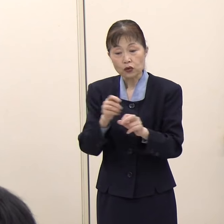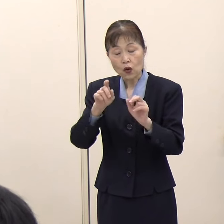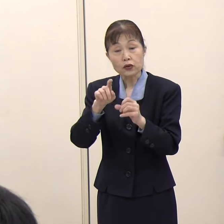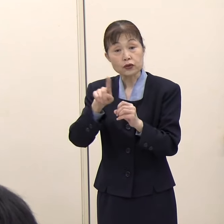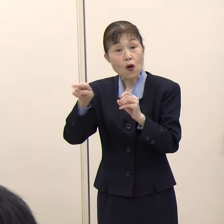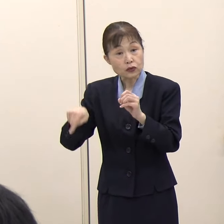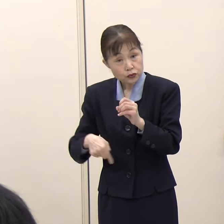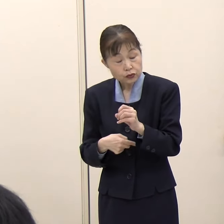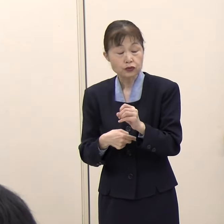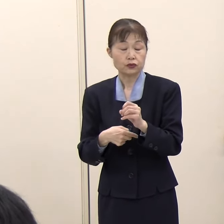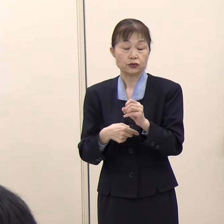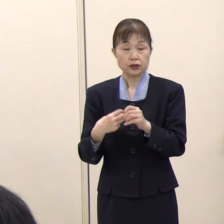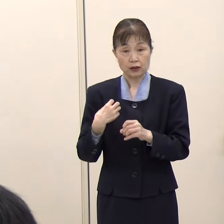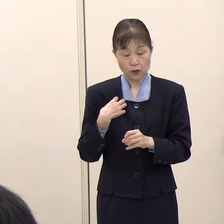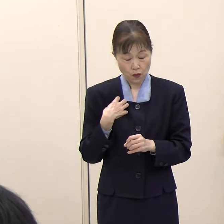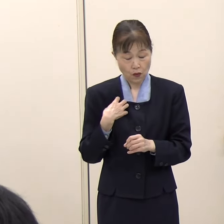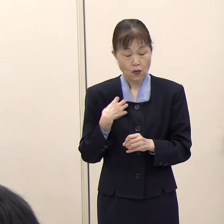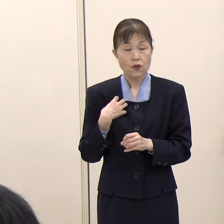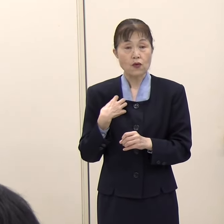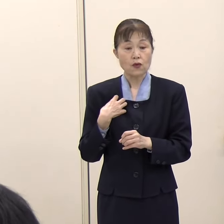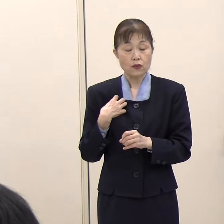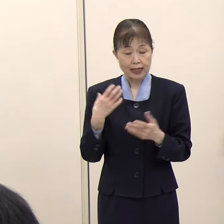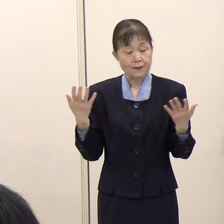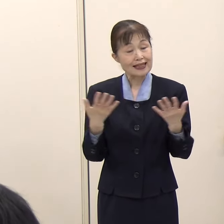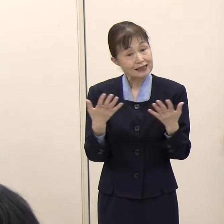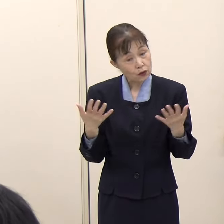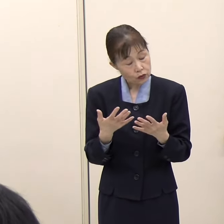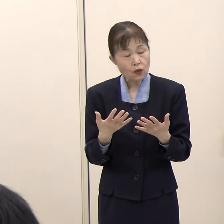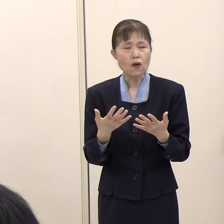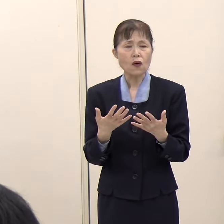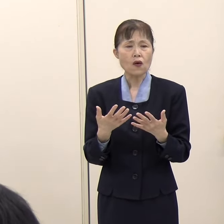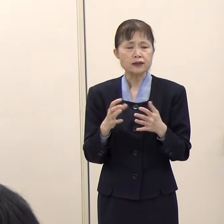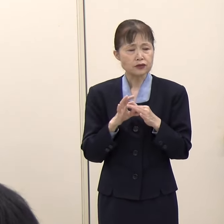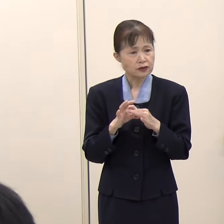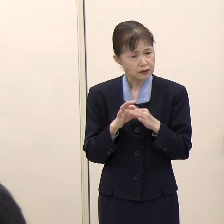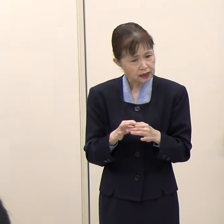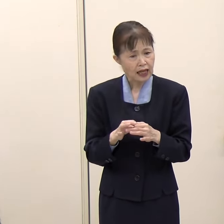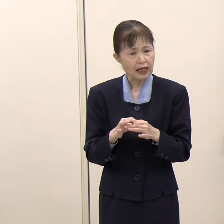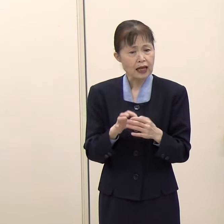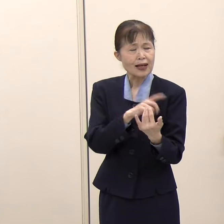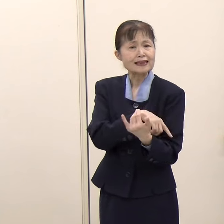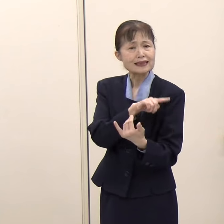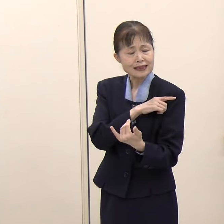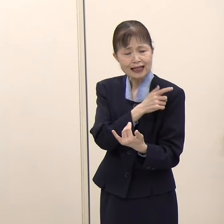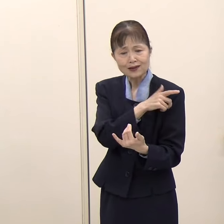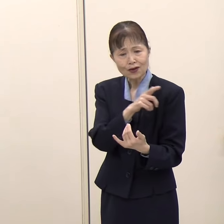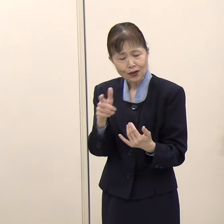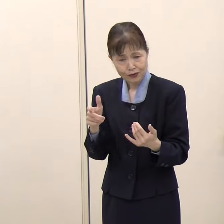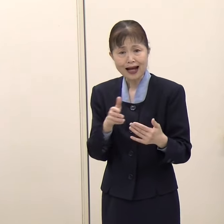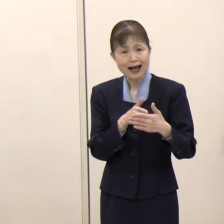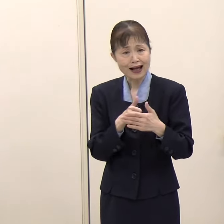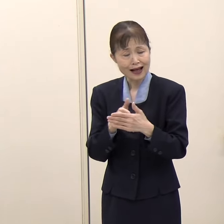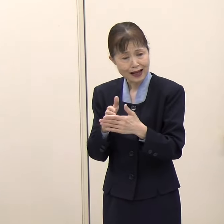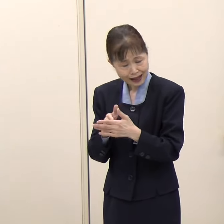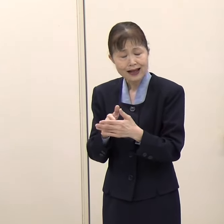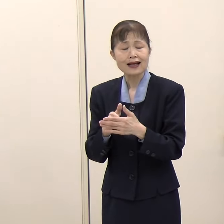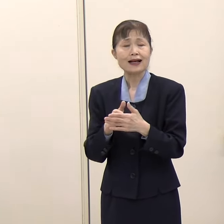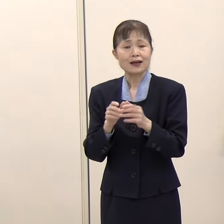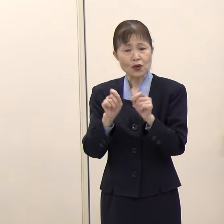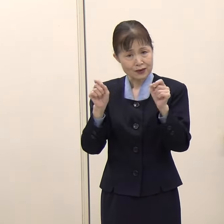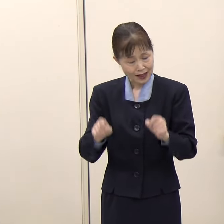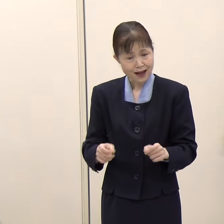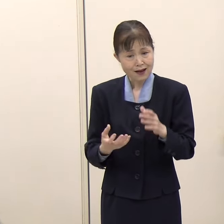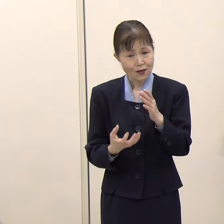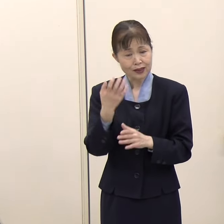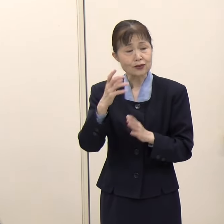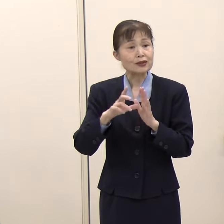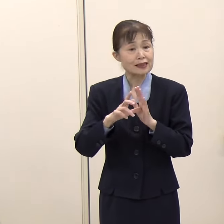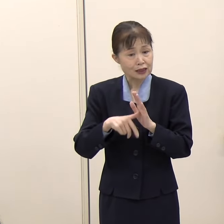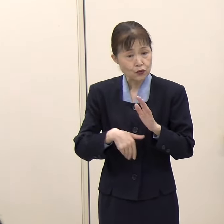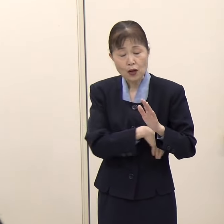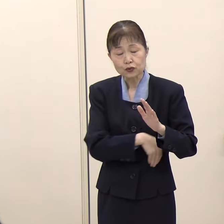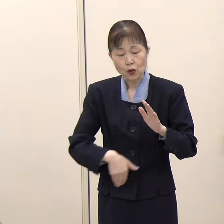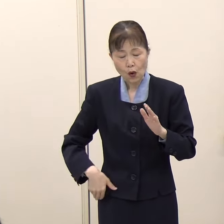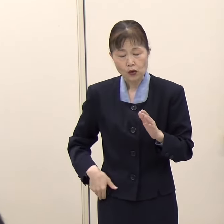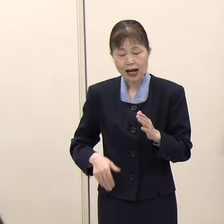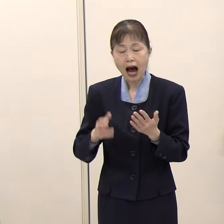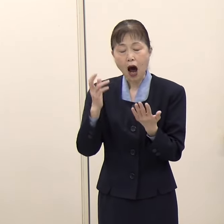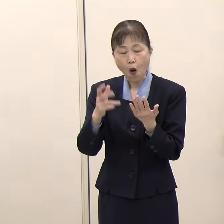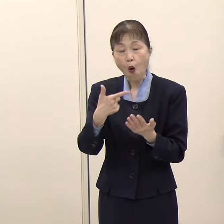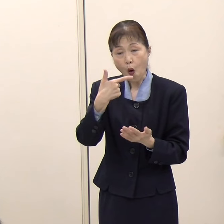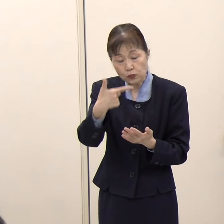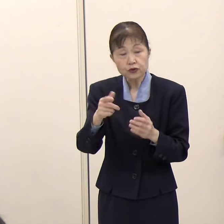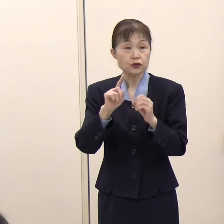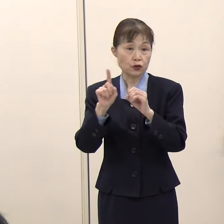また、就労問題が人権など色々な問題に発展する場合もありますので、福岡法務局にも入っていただきます。